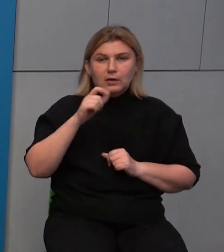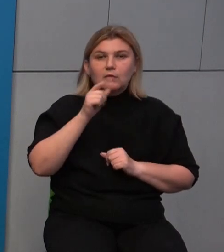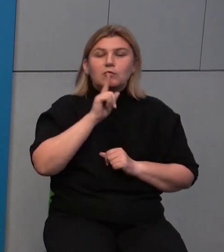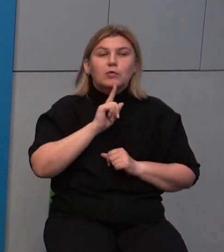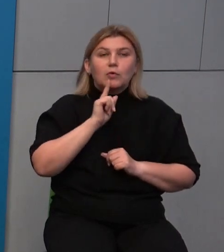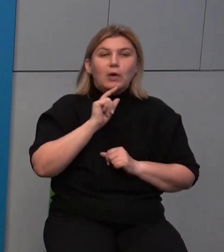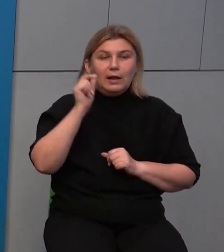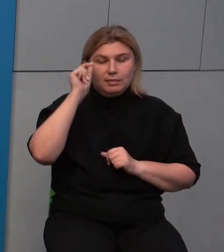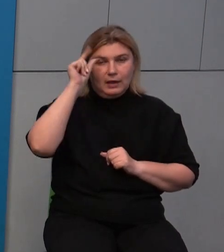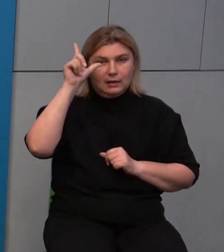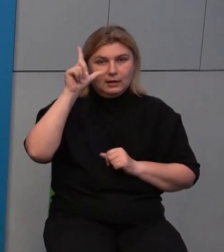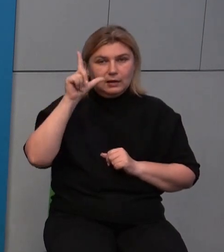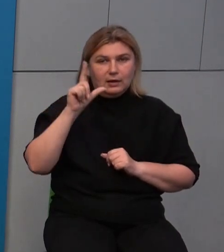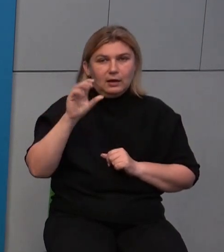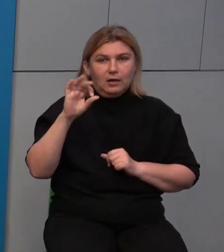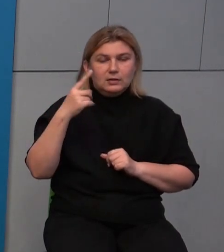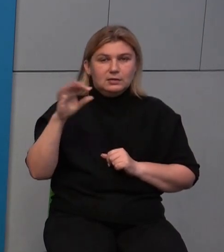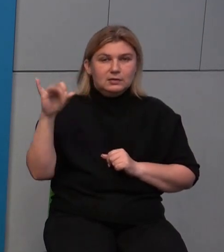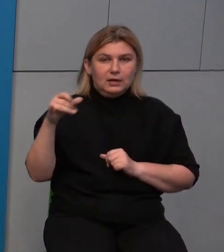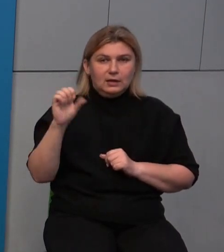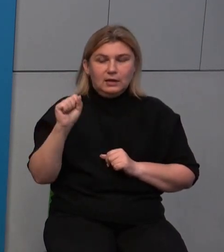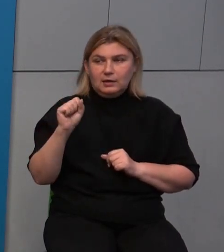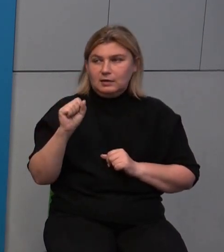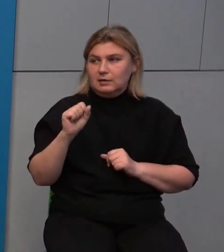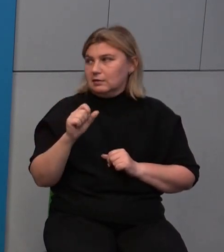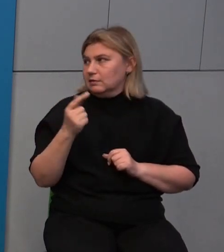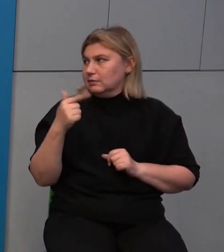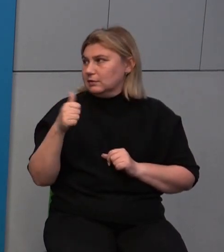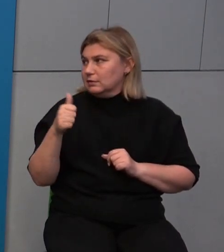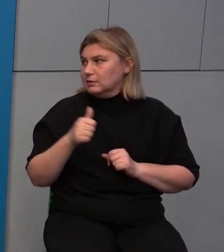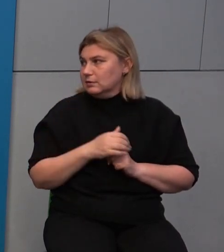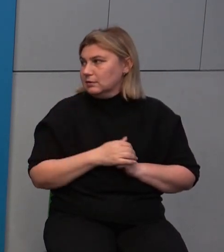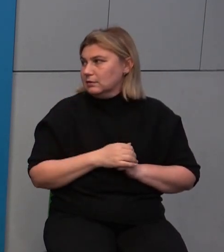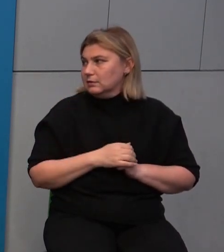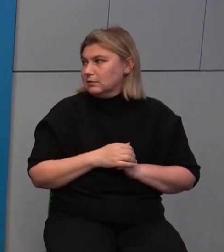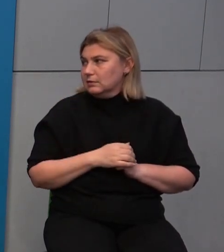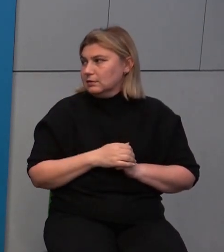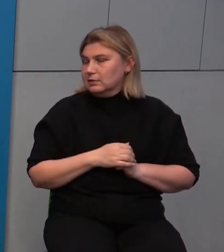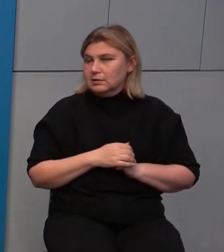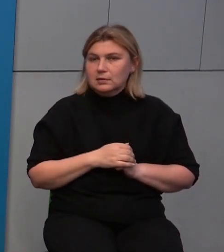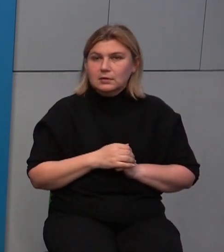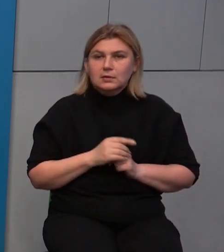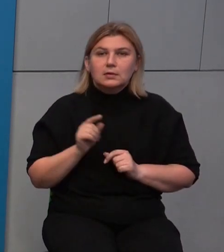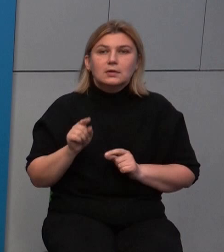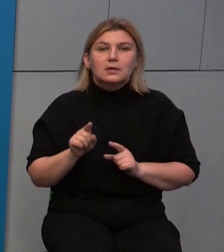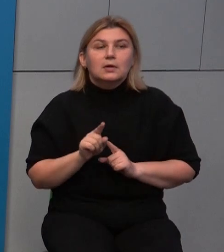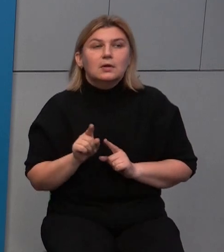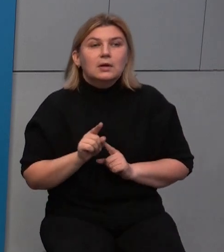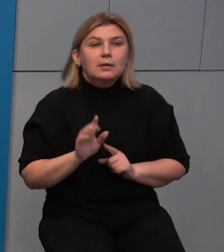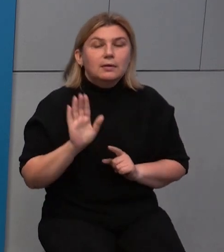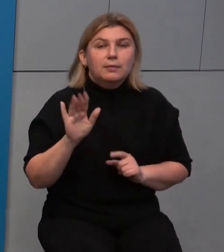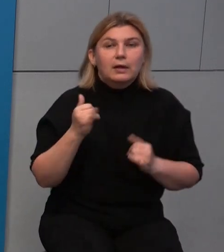tak jak w Odysei kosmicznej 2001. No tak, ale też on ma zupełnie inną wizję właśnie,